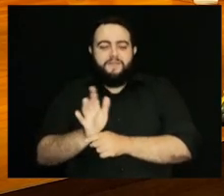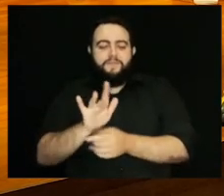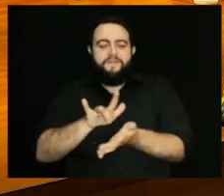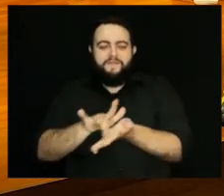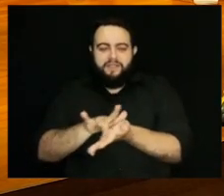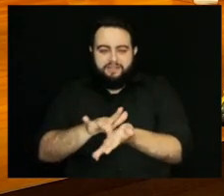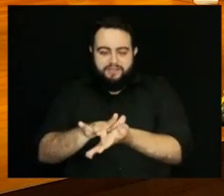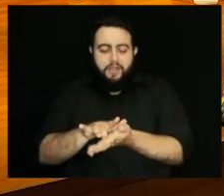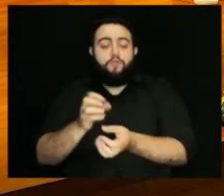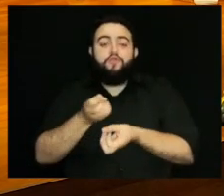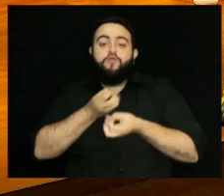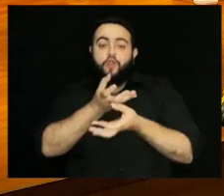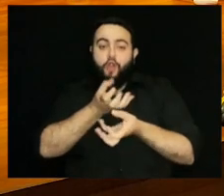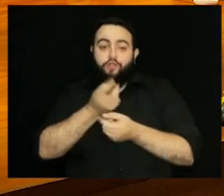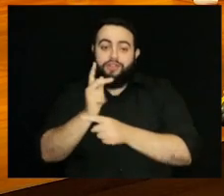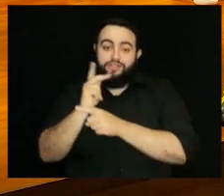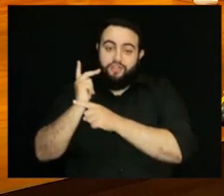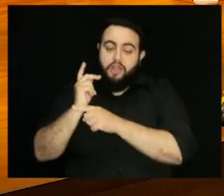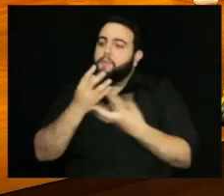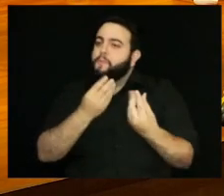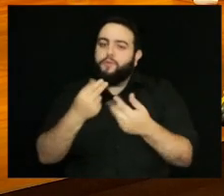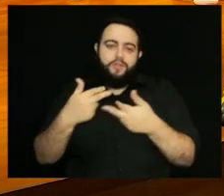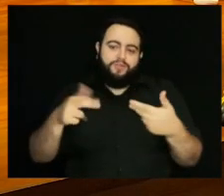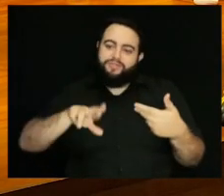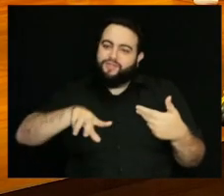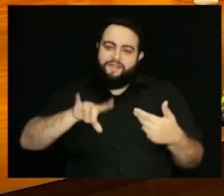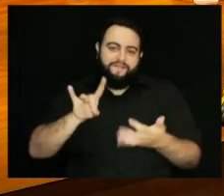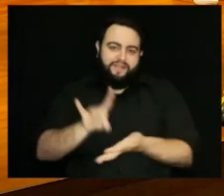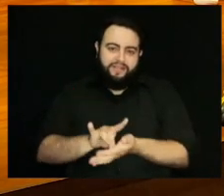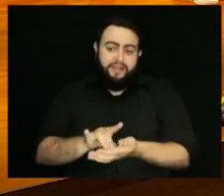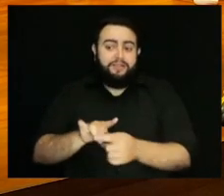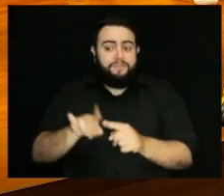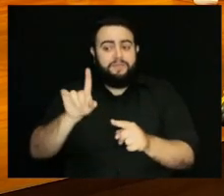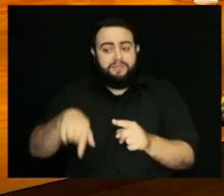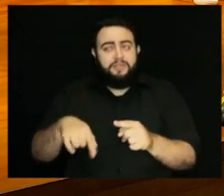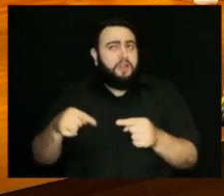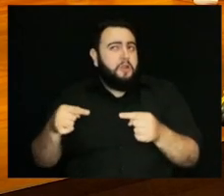muitas coisas não são verdade mas que funciona melhor para um filme do que para um documentário. E